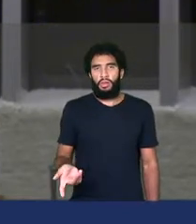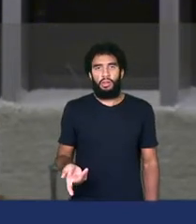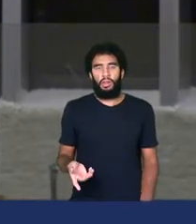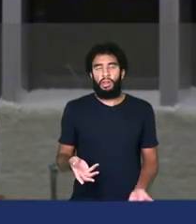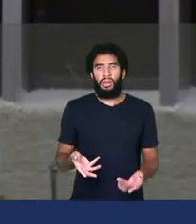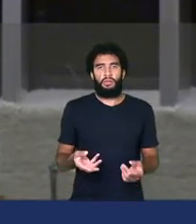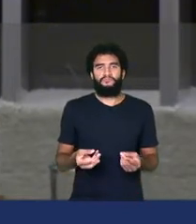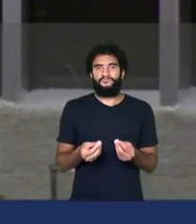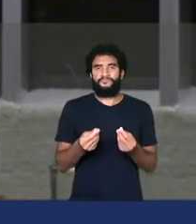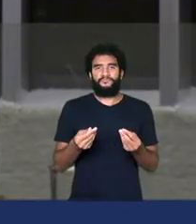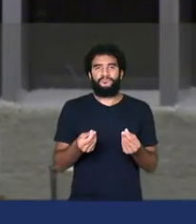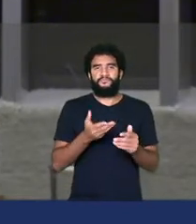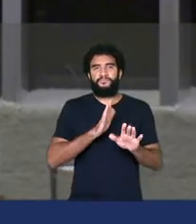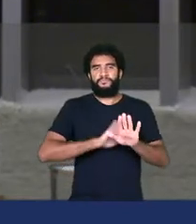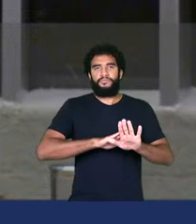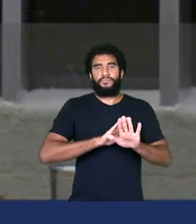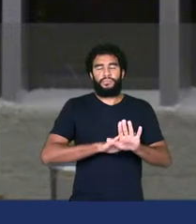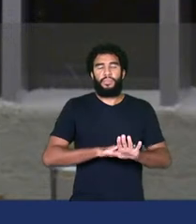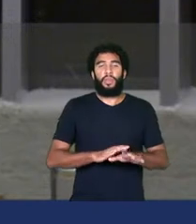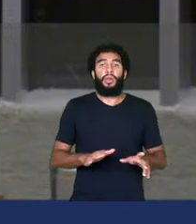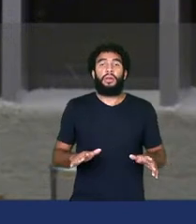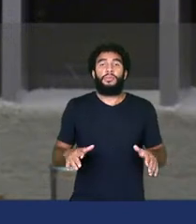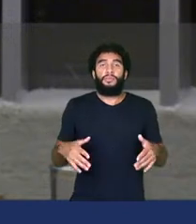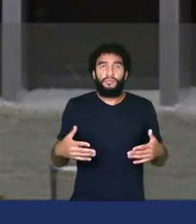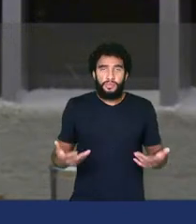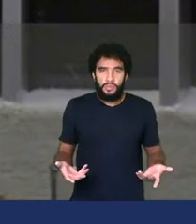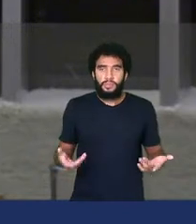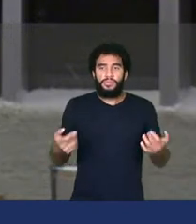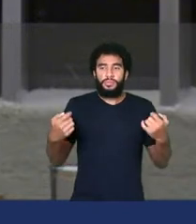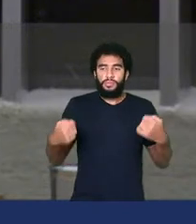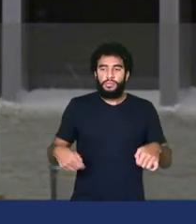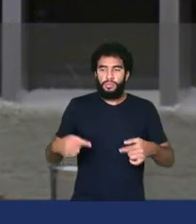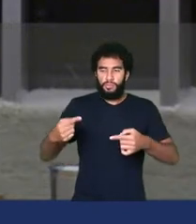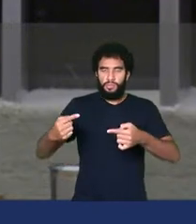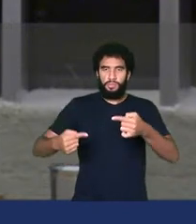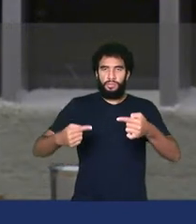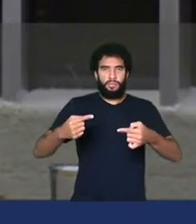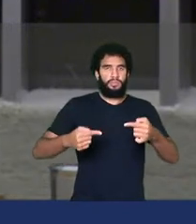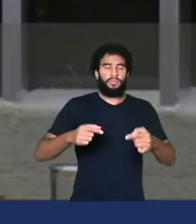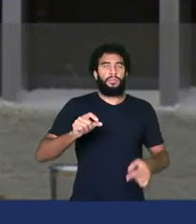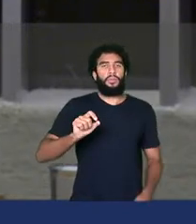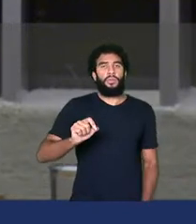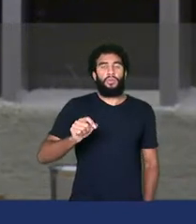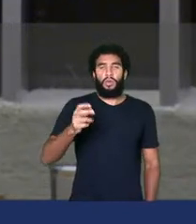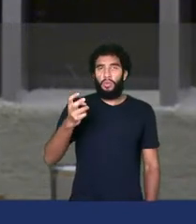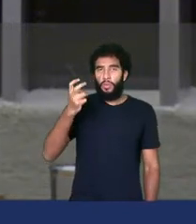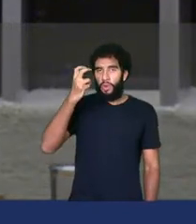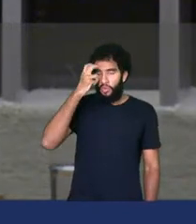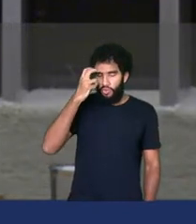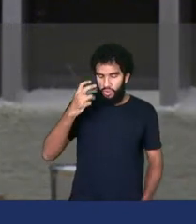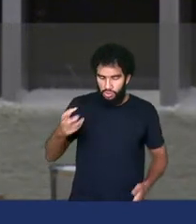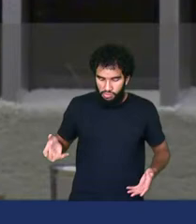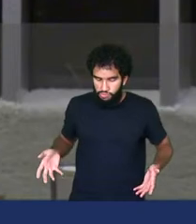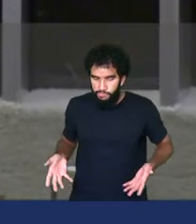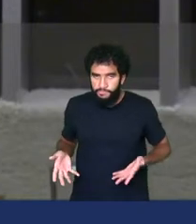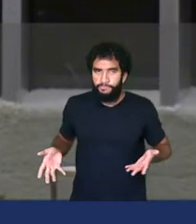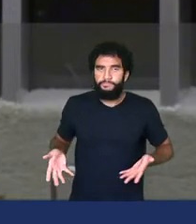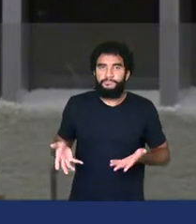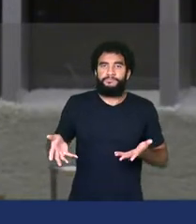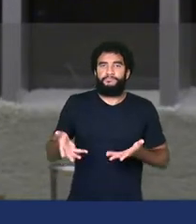E SUBSTANCIAL, ENTÃO, PORTANTO É PRECISO DISCUTIR A ELEVAÇÃO DA PRÓPRIA CULTURA, É PRECISO DISCUTIR